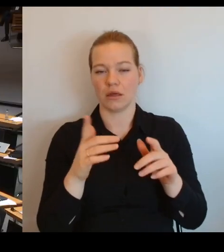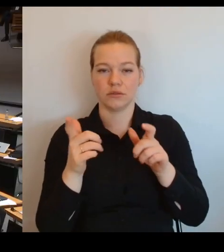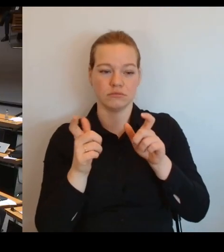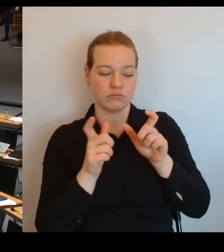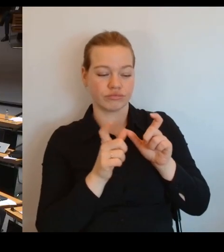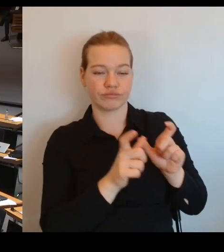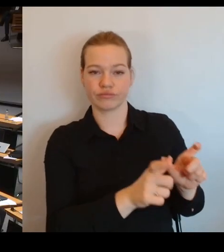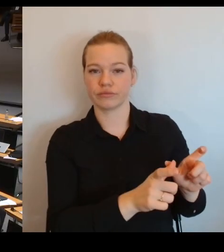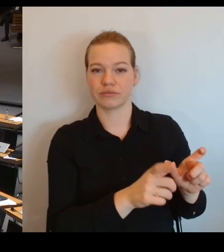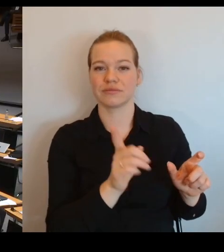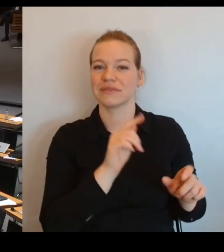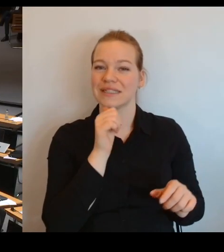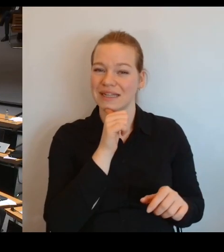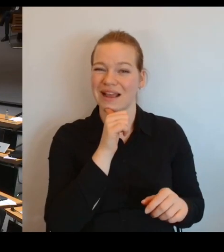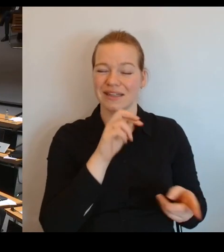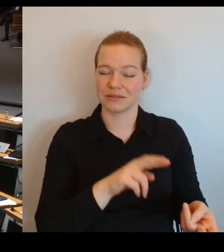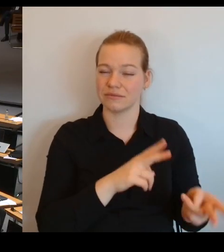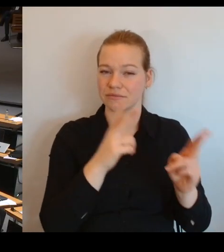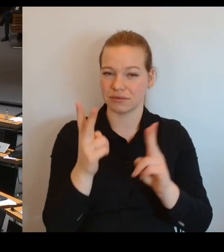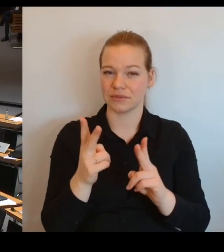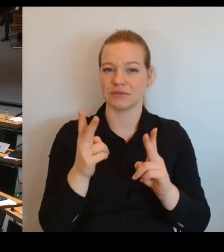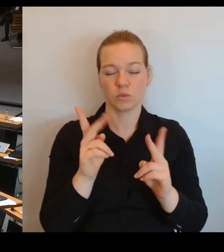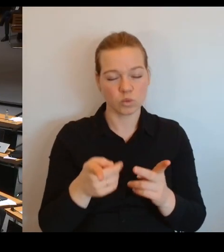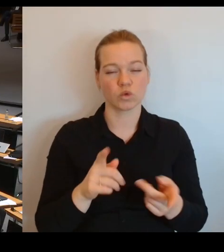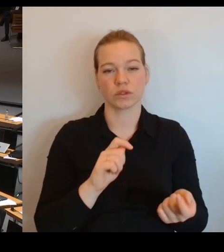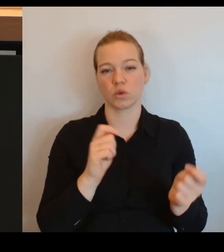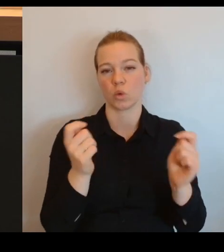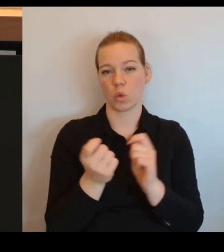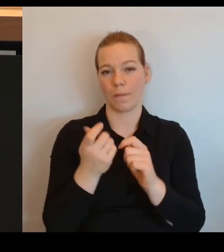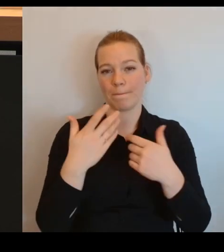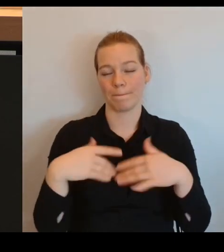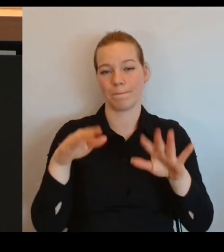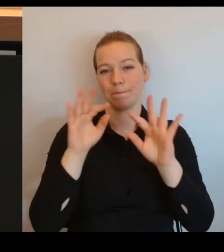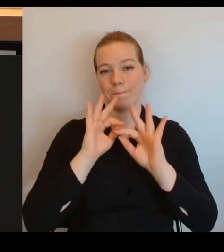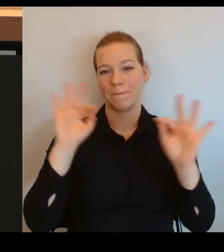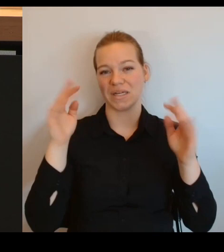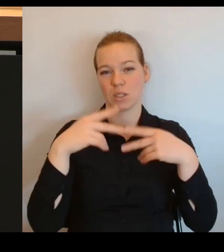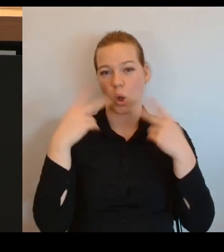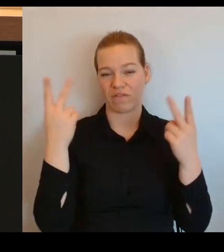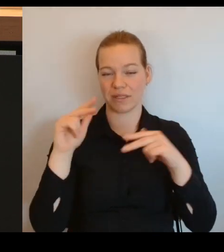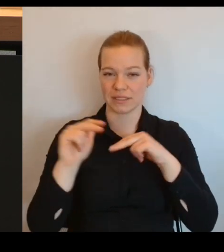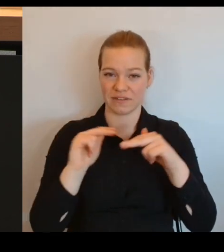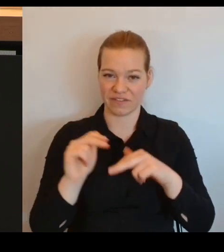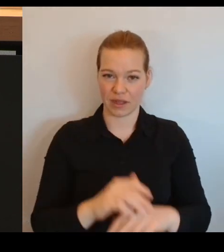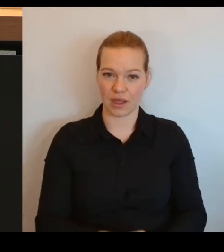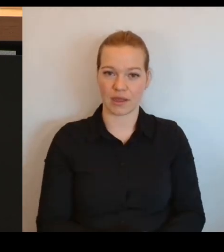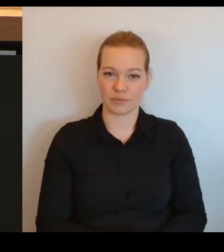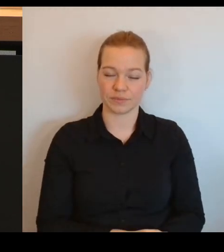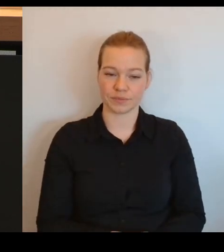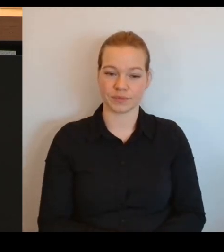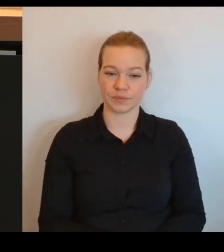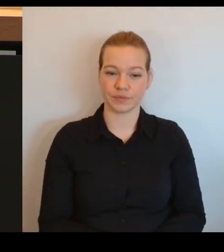Das ist jetzt auch nicht einfach nur eine Behauptung, sondern gemessen hat sich in den letzten Monaten die Durchschnittsgeschwindigkeit von